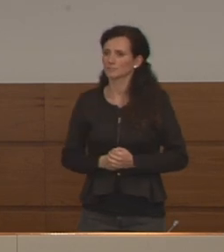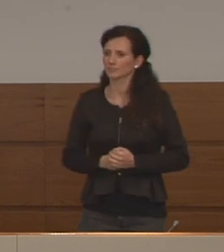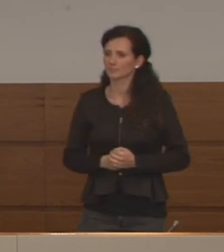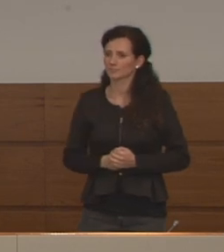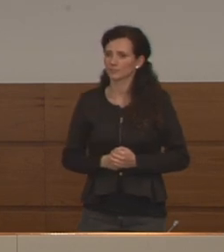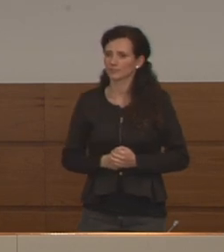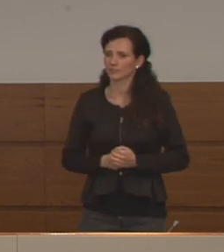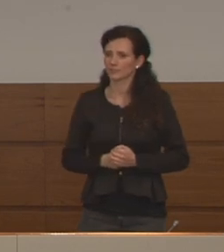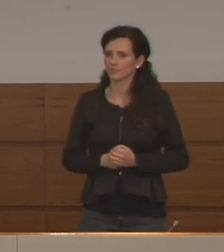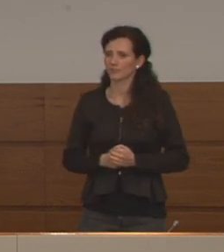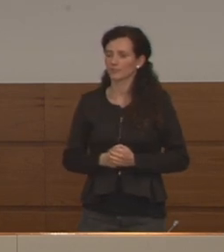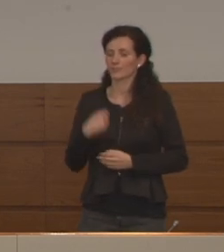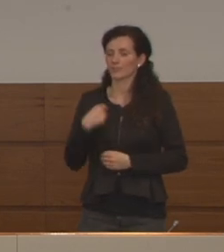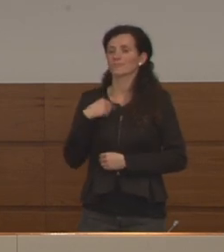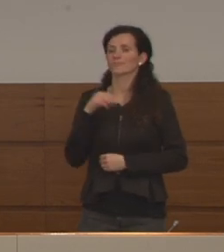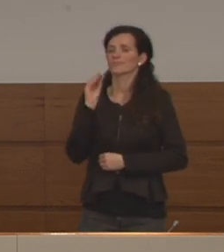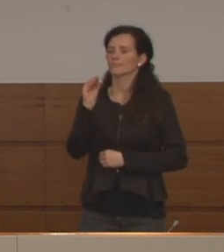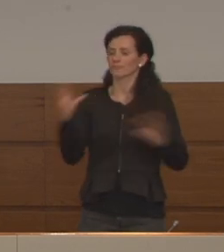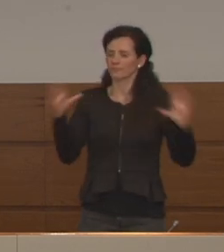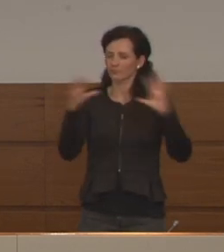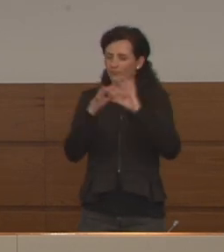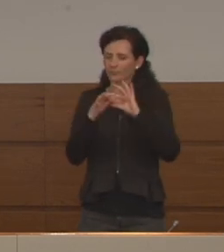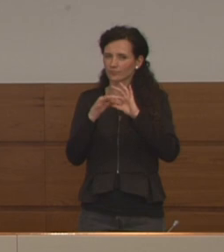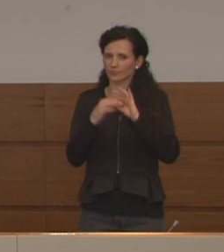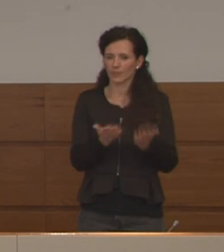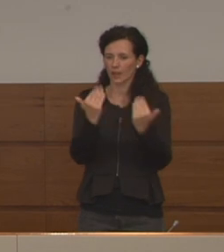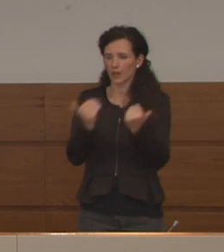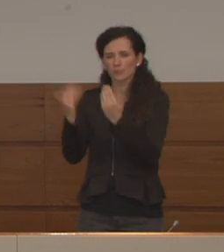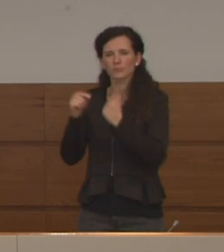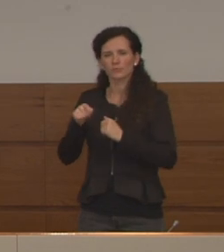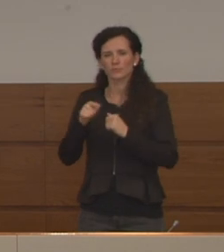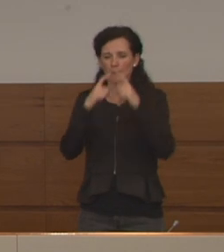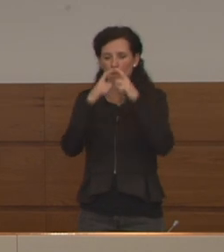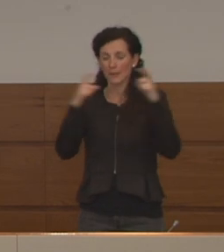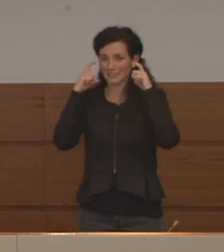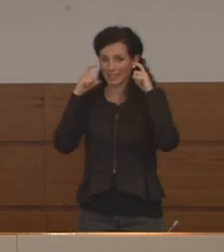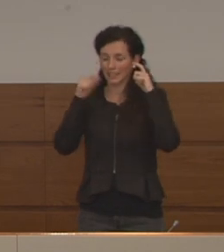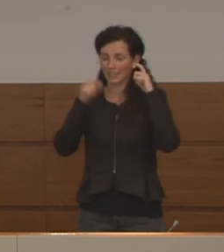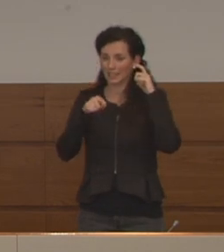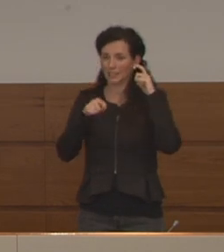gli approvvigionamenti soprattutto di mascherine e anche diciamo l'app